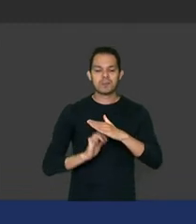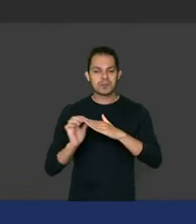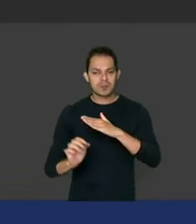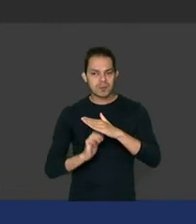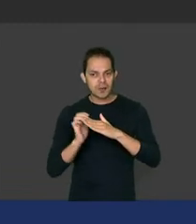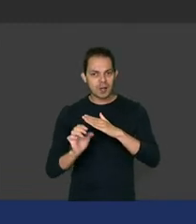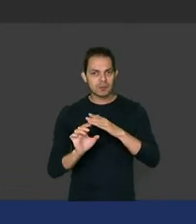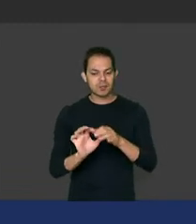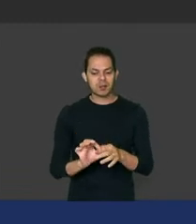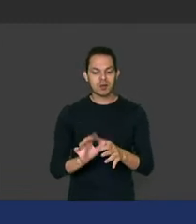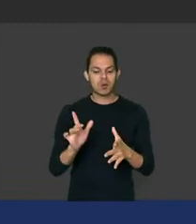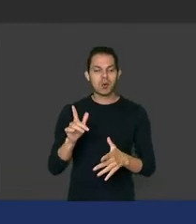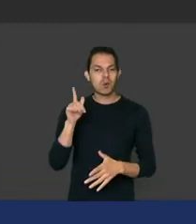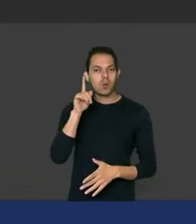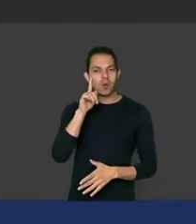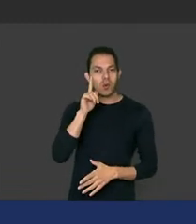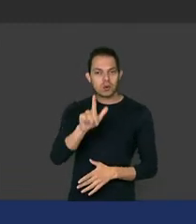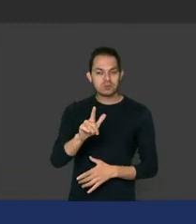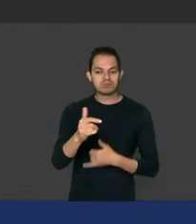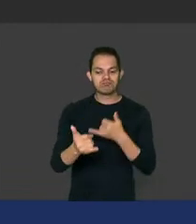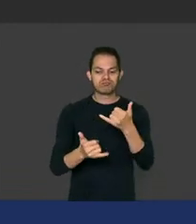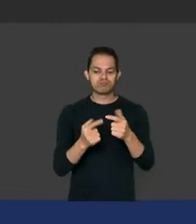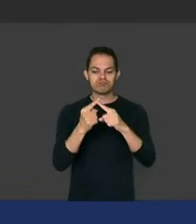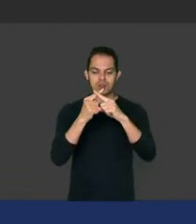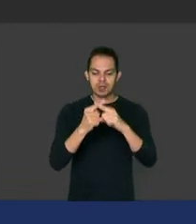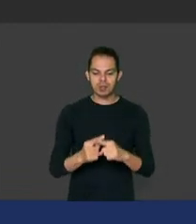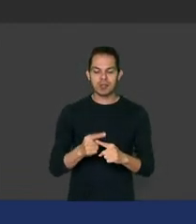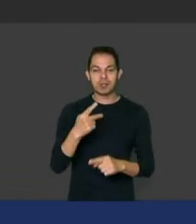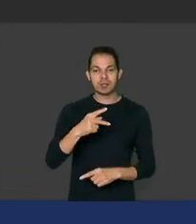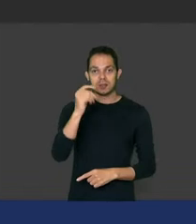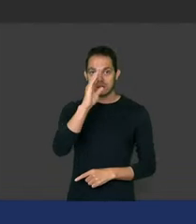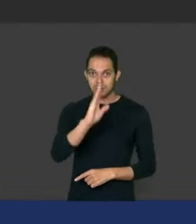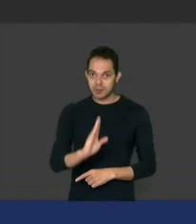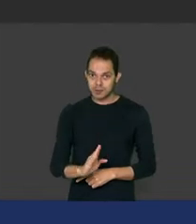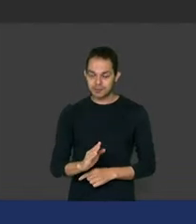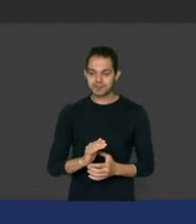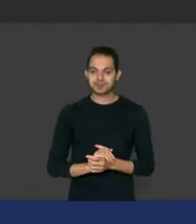ACESSO É LICENÇA PARA REALIZAR OS JOGOS NO BRASIL. PORQUE OS CRITÉRIOS PARA QUE